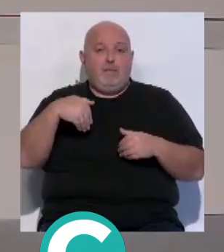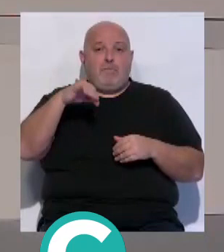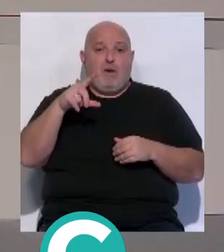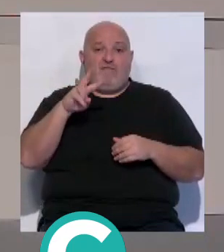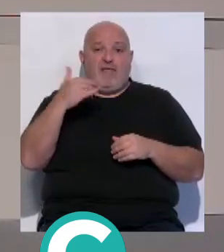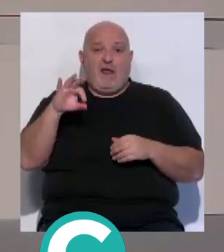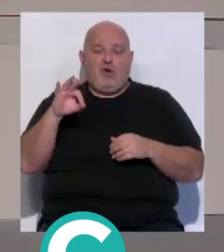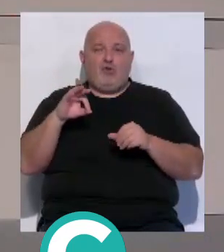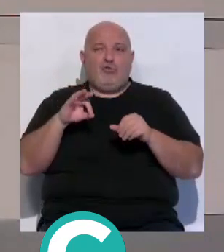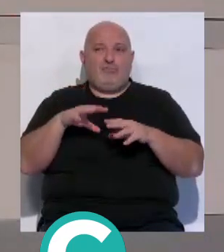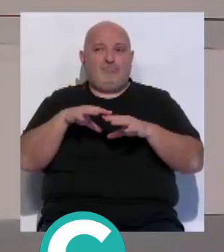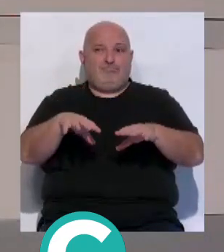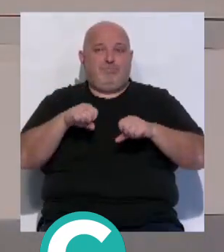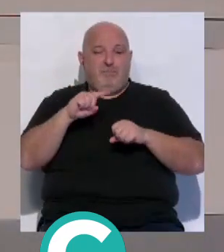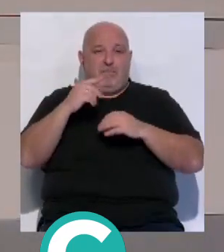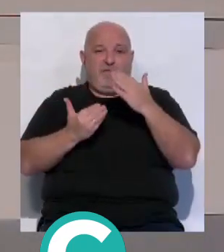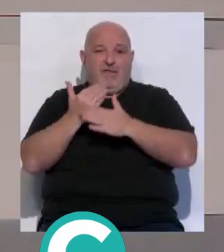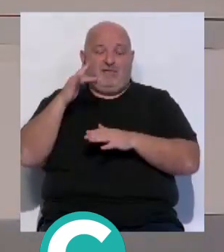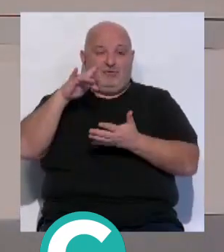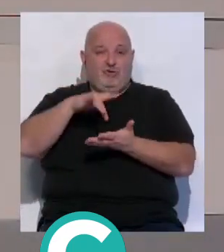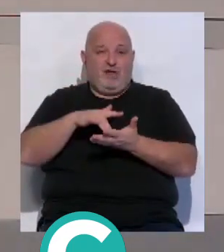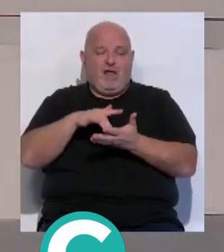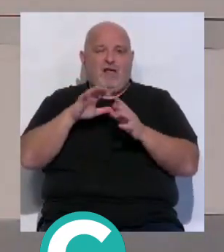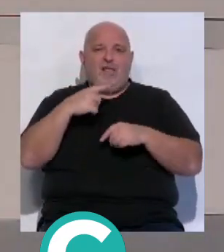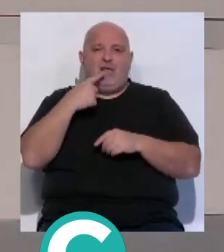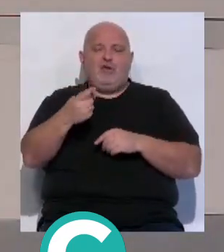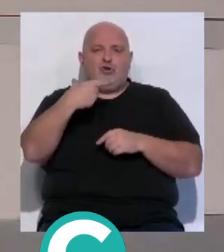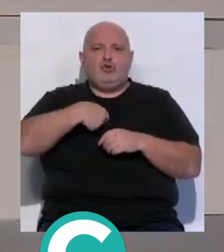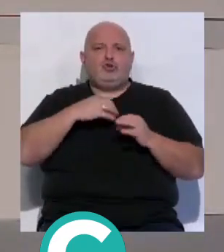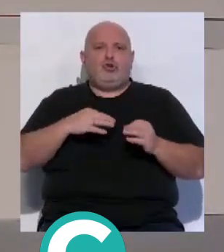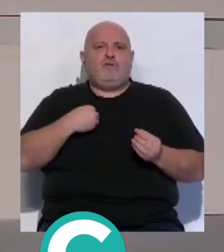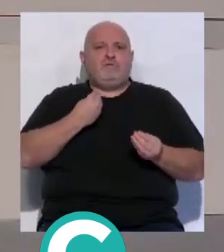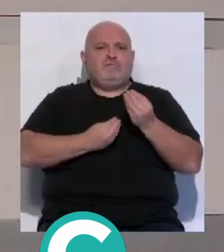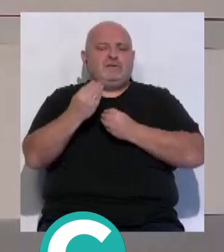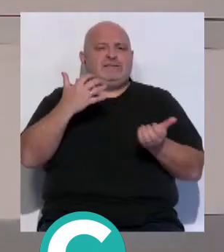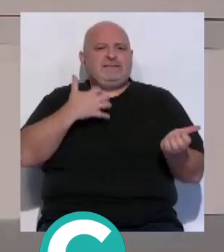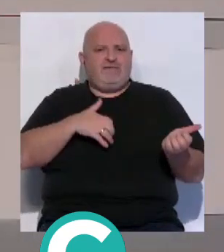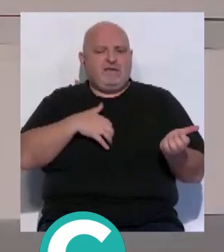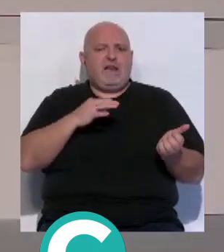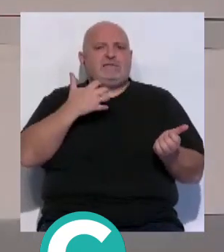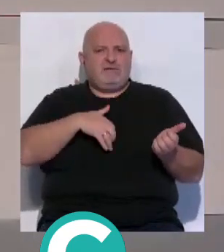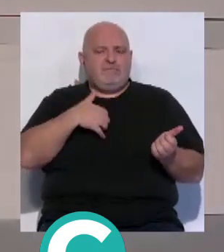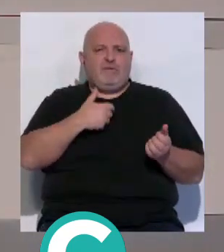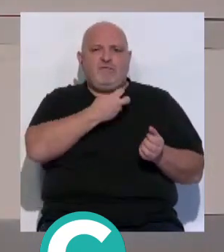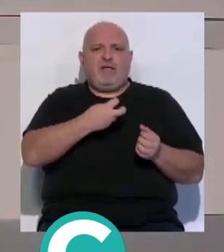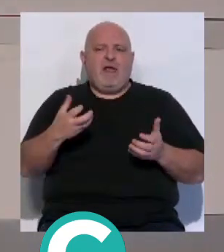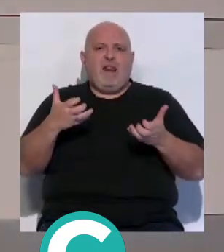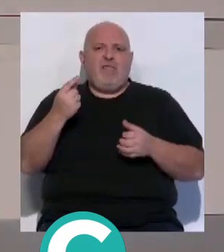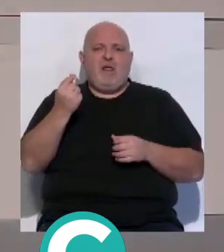desde el primer día que vino dijo Soy sevillano soy sevillista y vengo a ganar dinero con el Cádiz